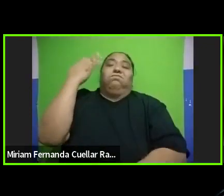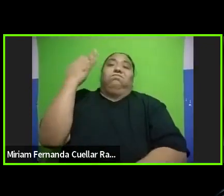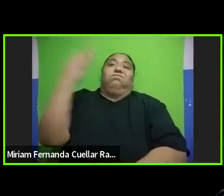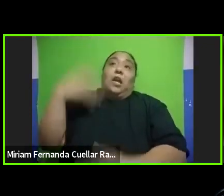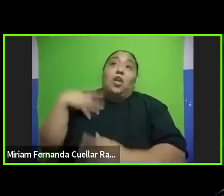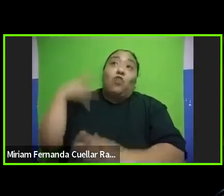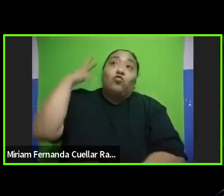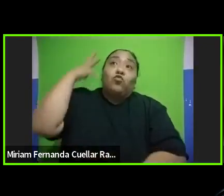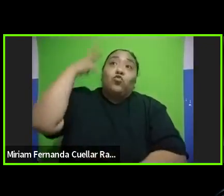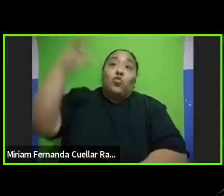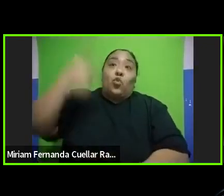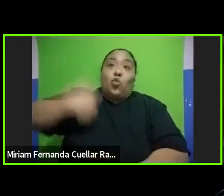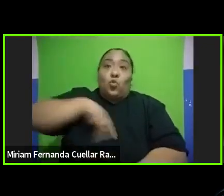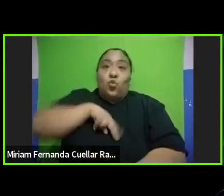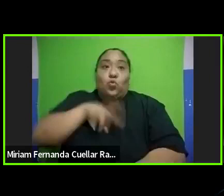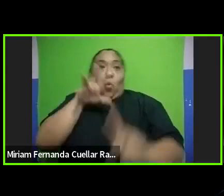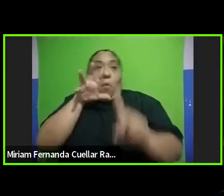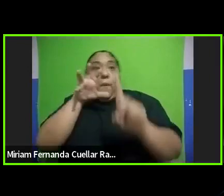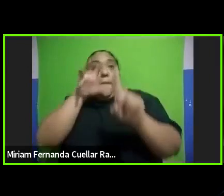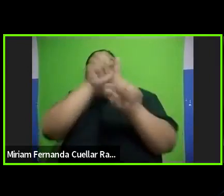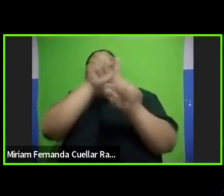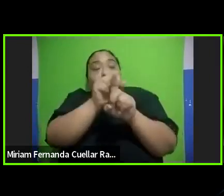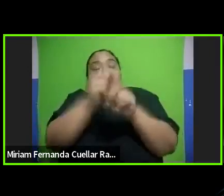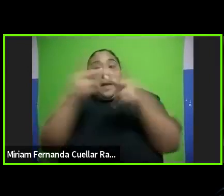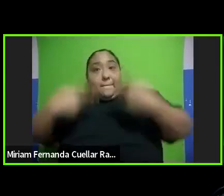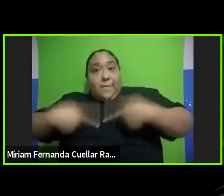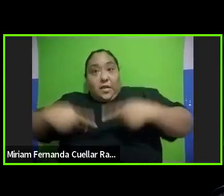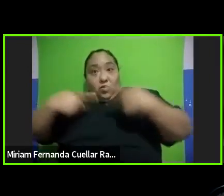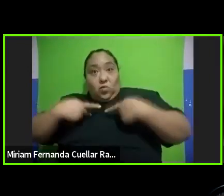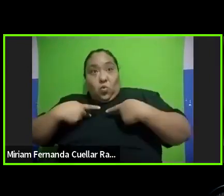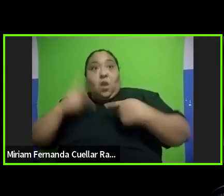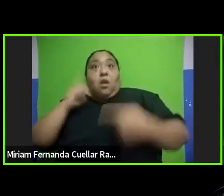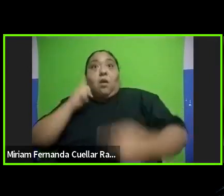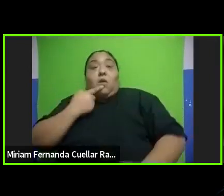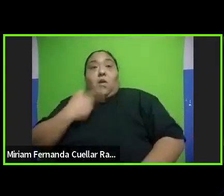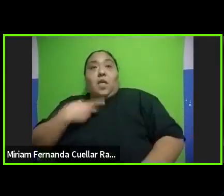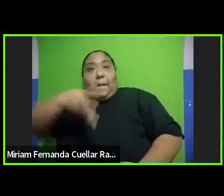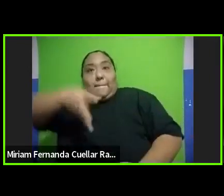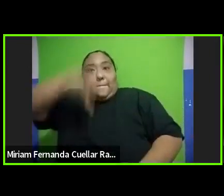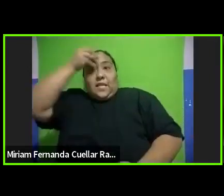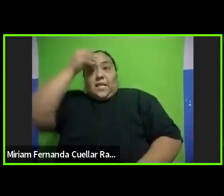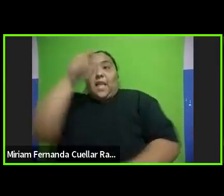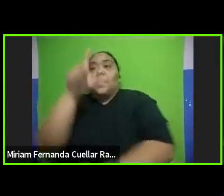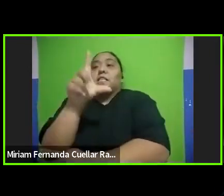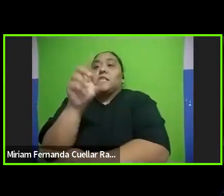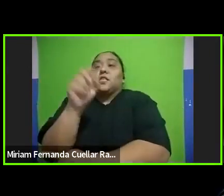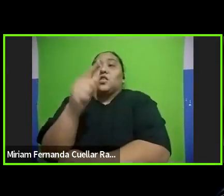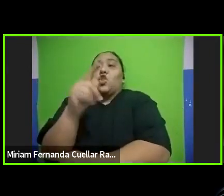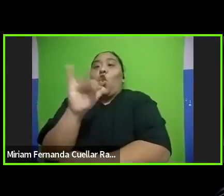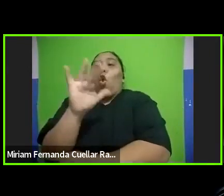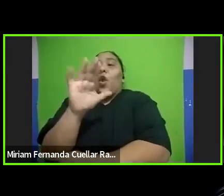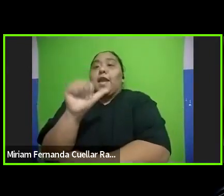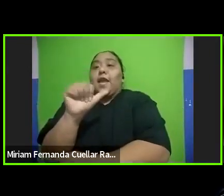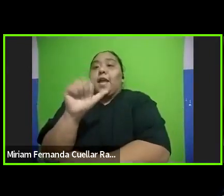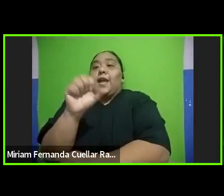Una de las ideas a largo largo largo plazo es que si logramos que plazo es que si logramos que las personas sordas aprendan aprendan lógica simbólica en vez aprendan lógica simbólica, en